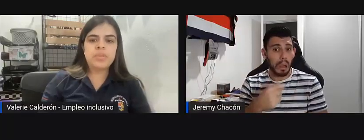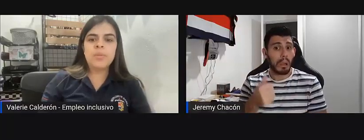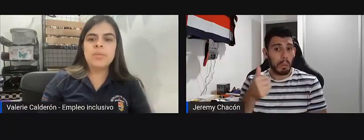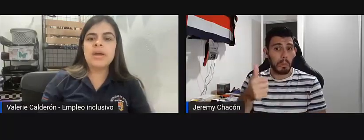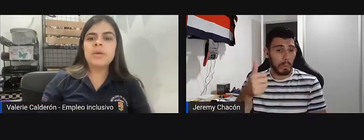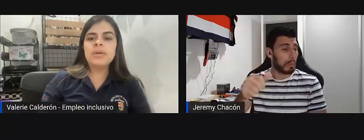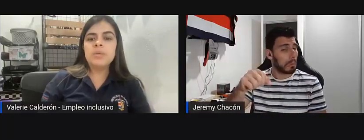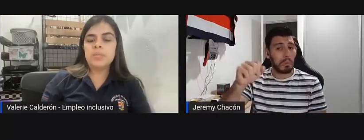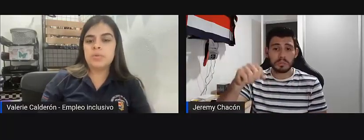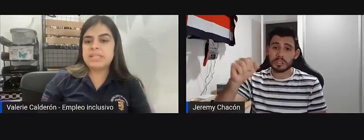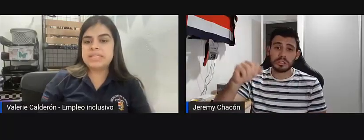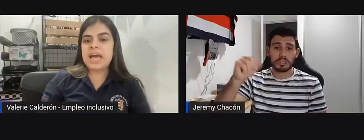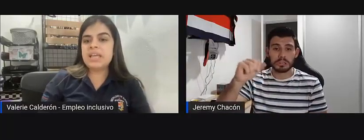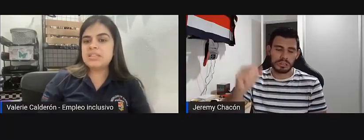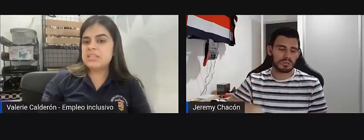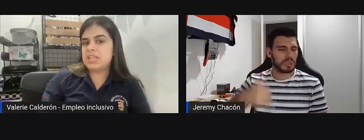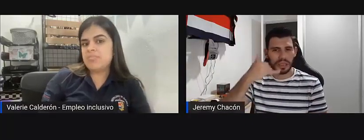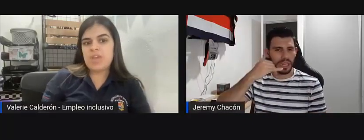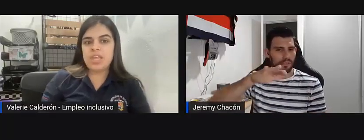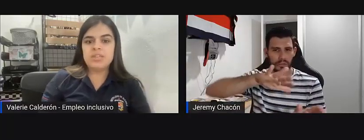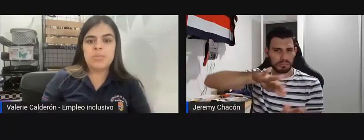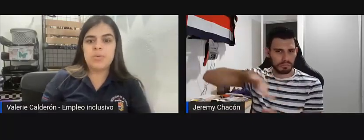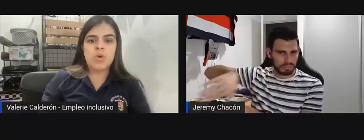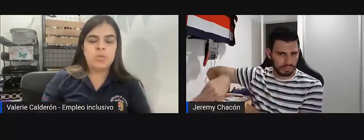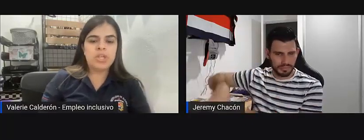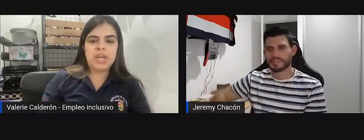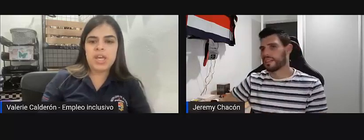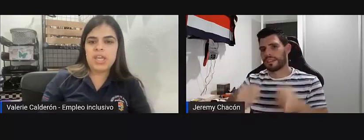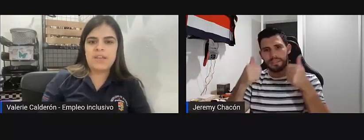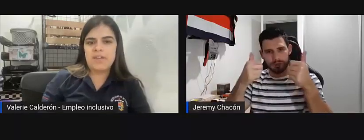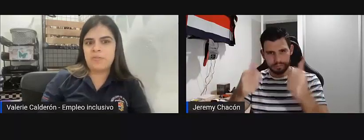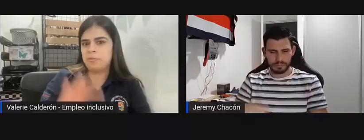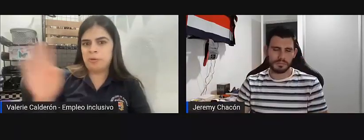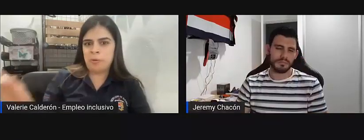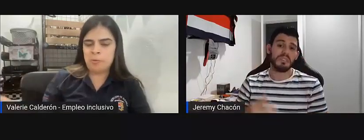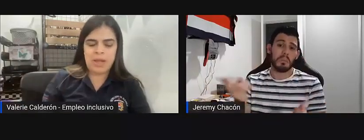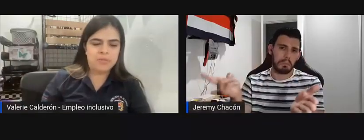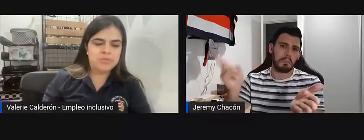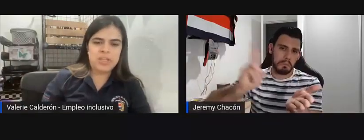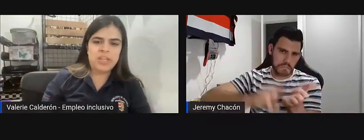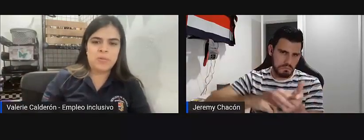por mensajes y sí ahí me puedo comunicar y el teléfono lo dejo a un lado no hay